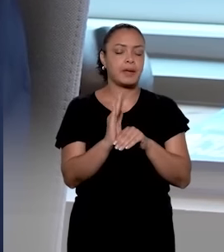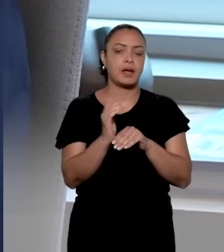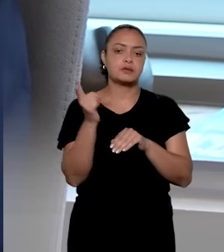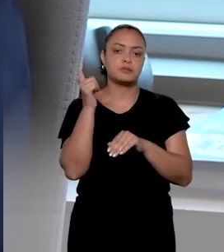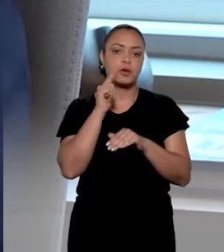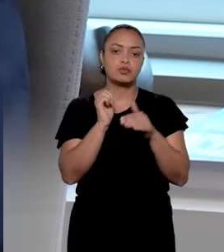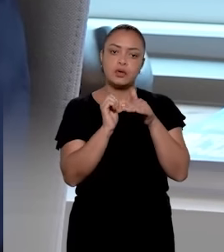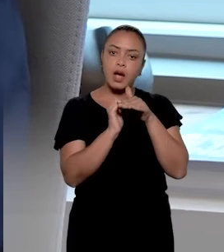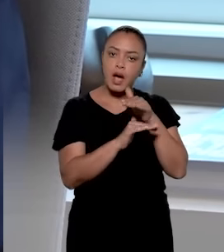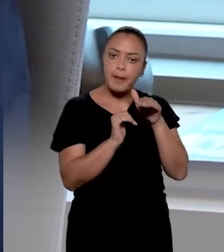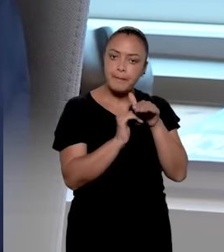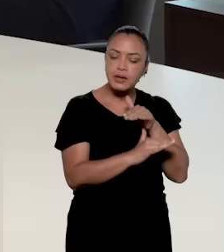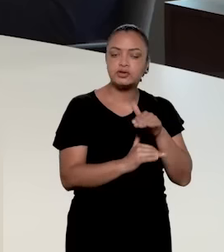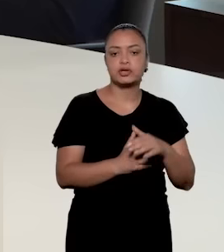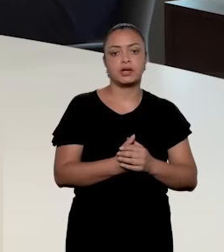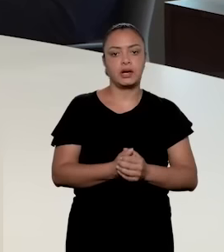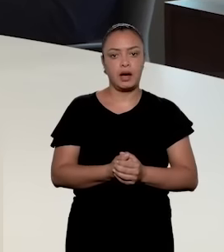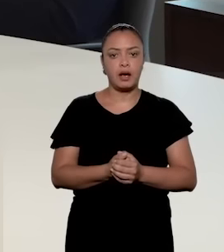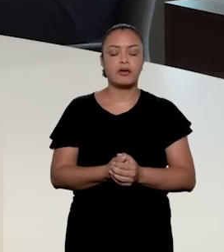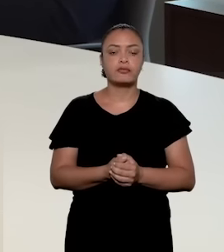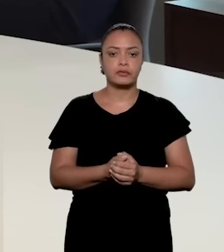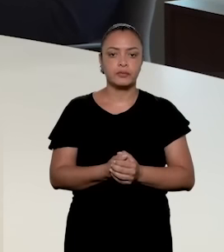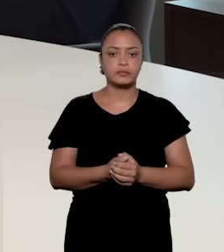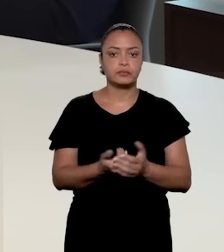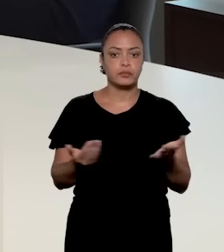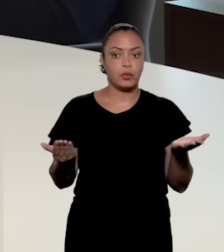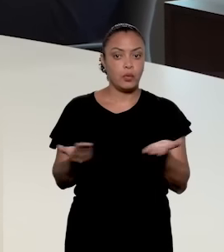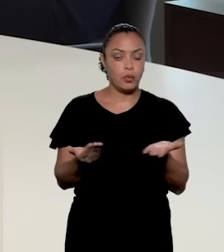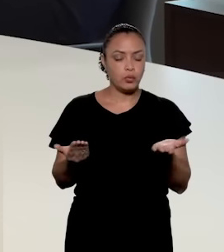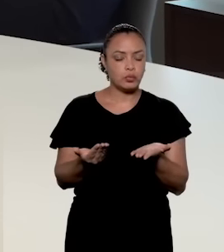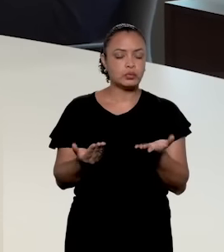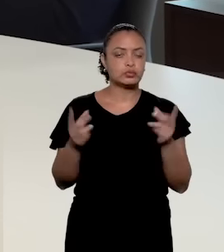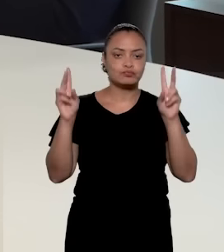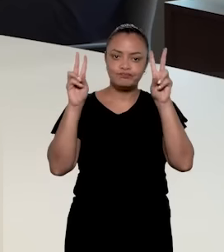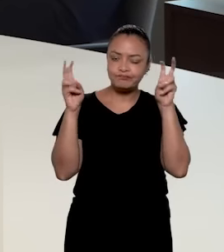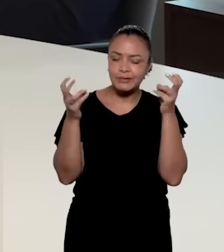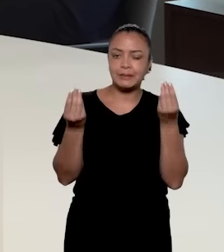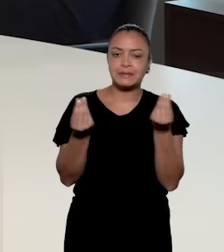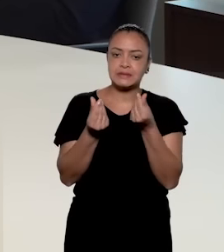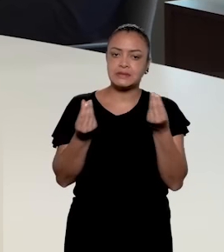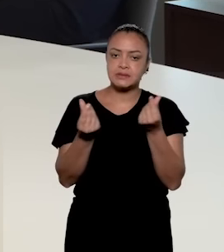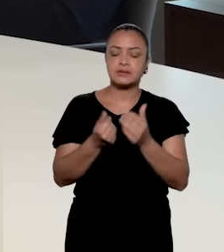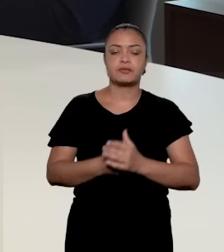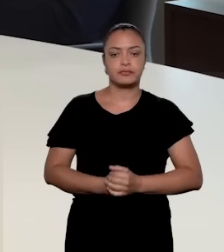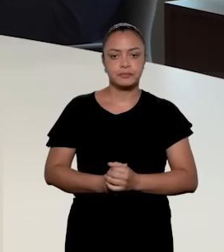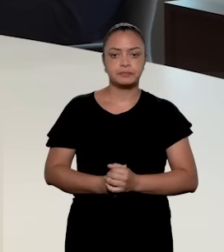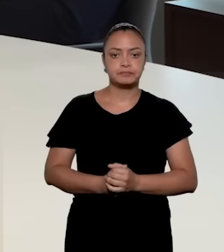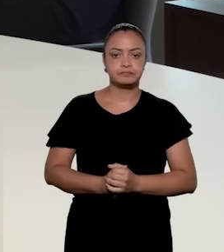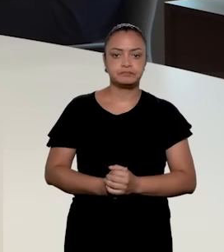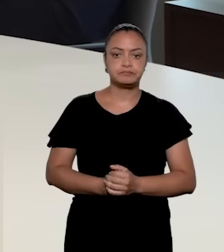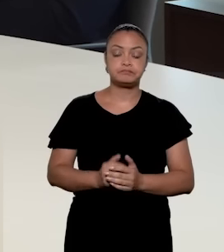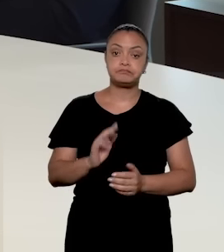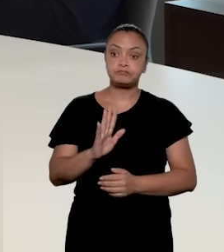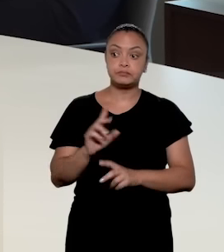que hoje é um tema muito sensível ao bolso do produtor rural brasileiro. Mas hoje o agro tem muito mais acesso ao mercado de capitais, não é? Sem dúvida.